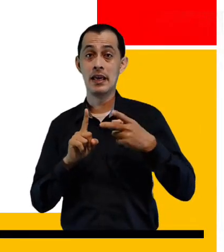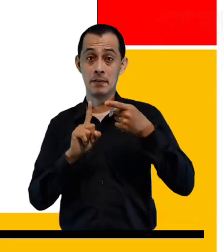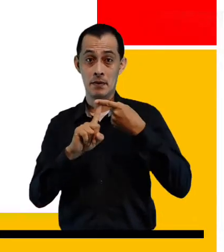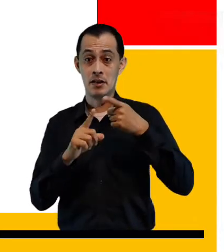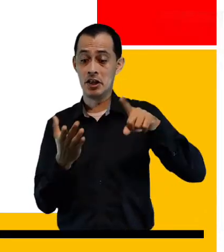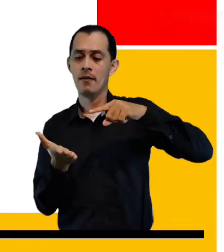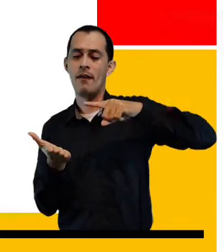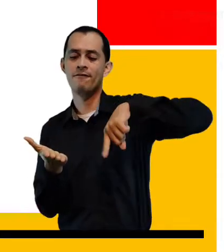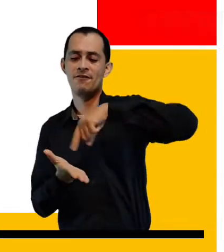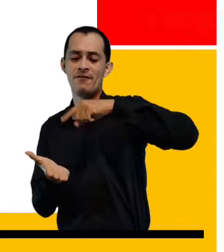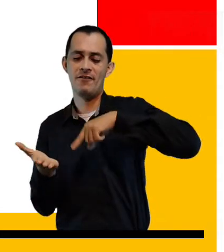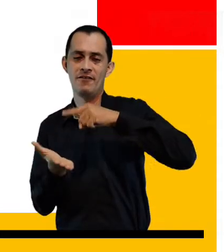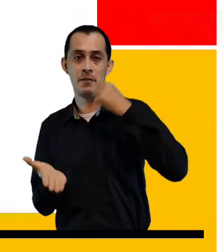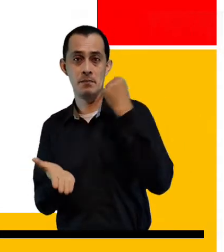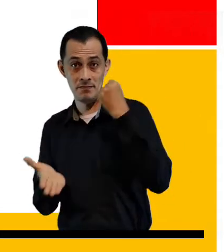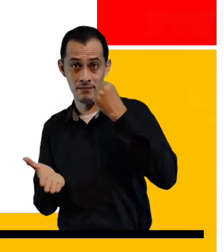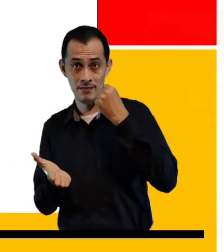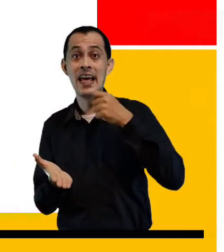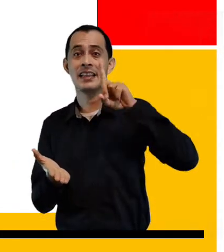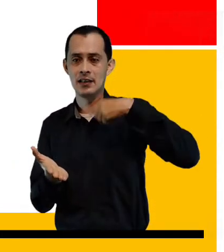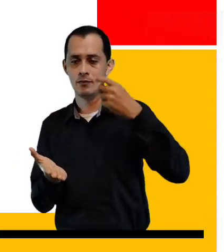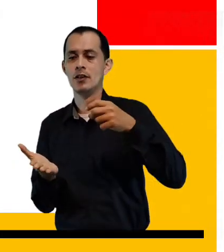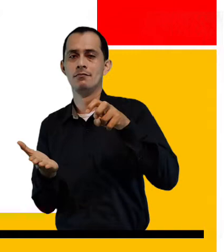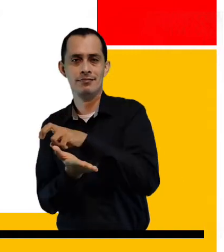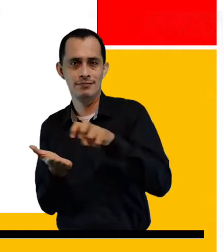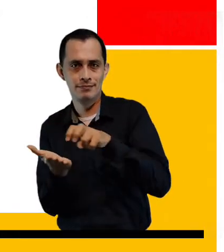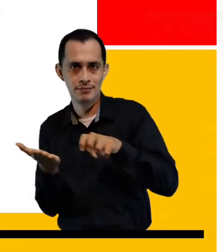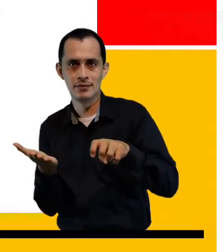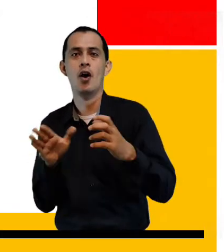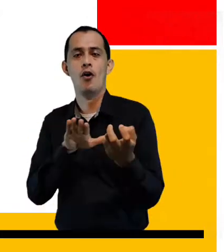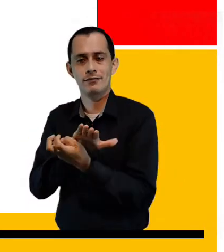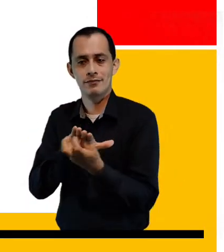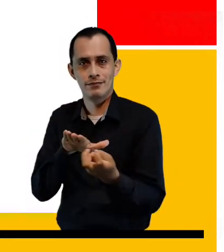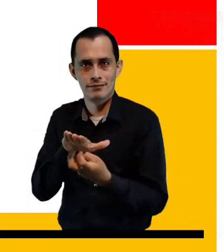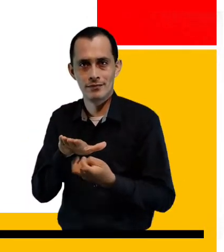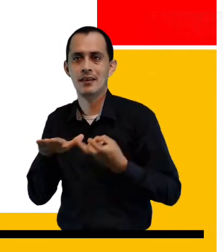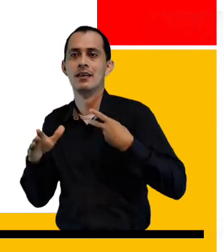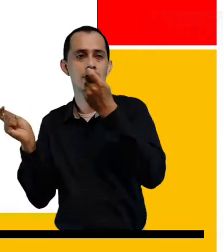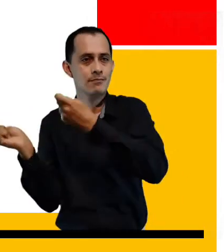ser entregado como soporte en la respectiva entidad pública o donde se va a laborar.